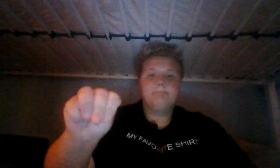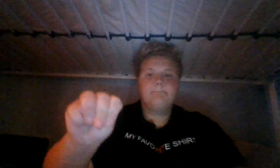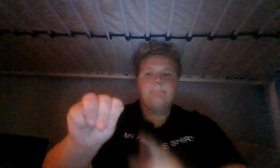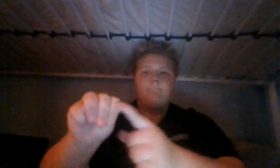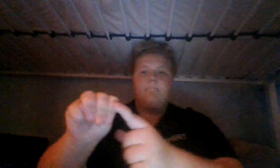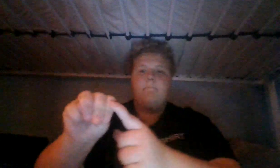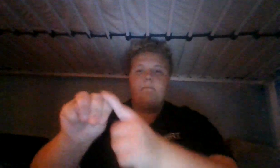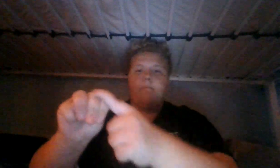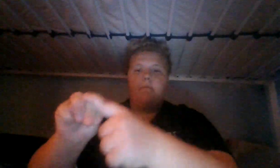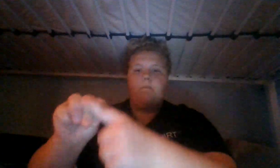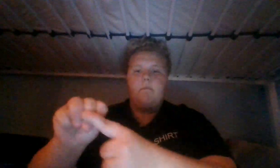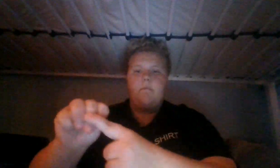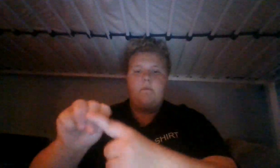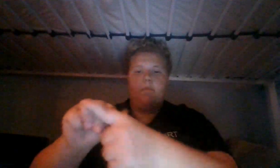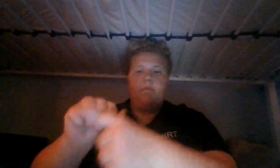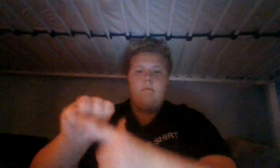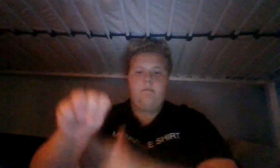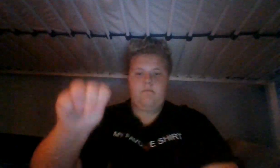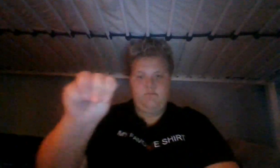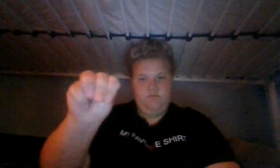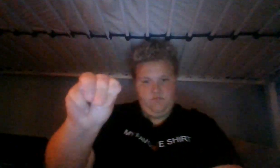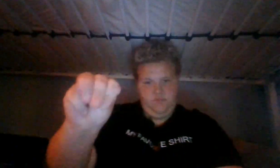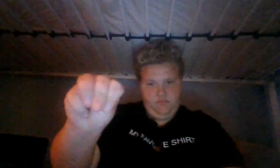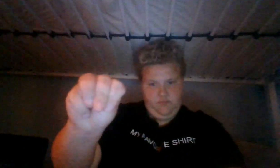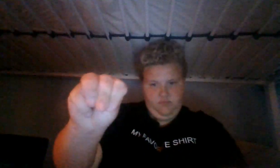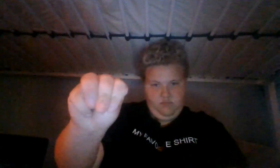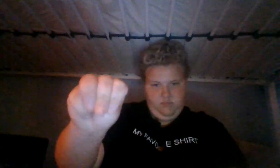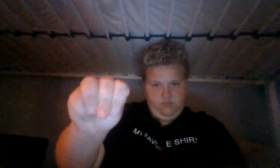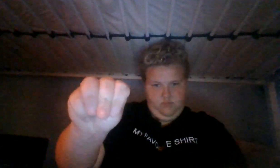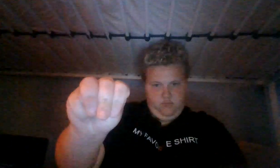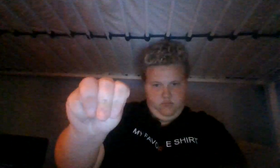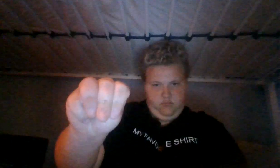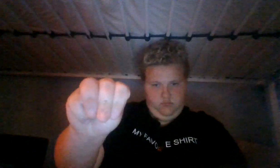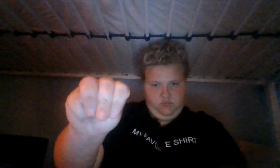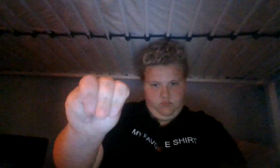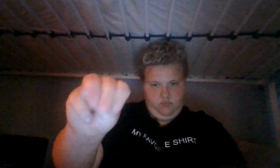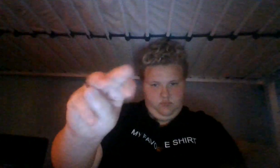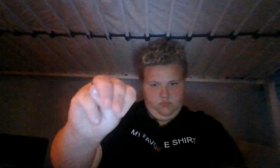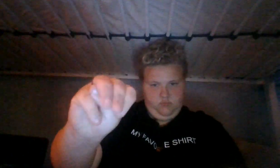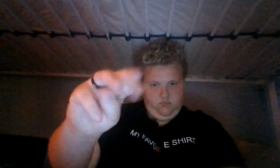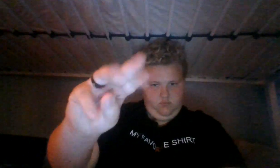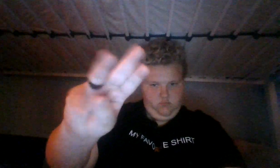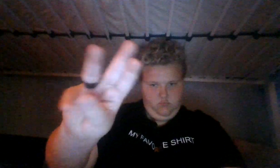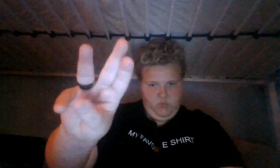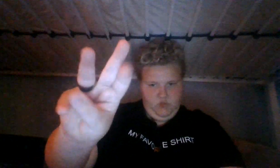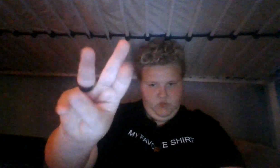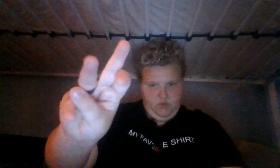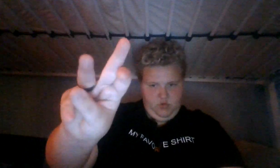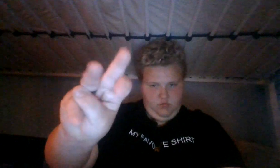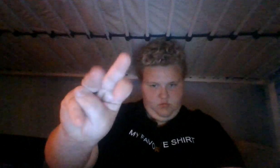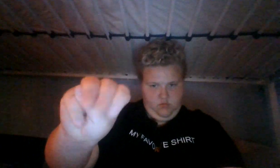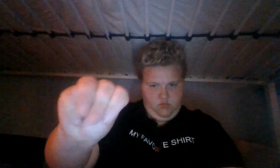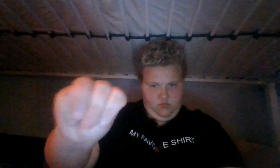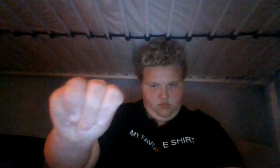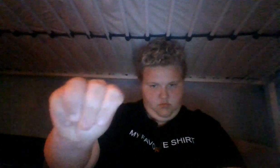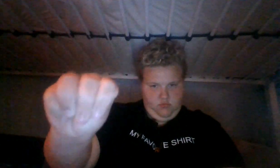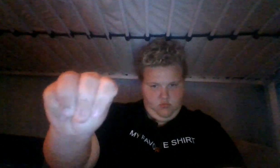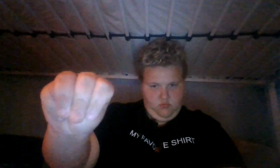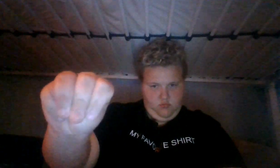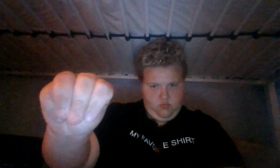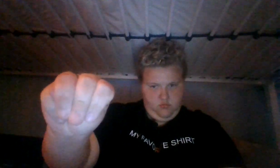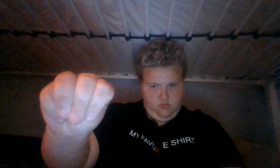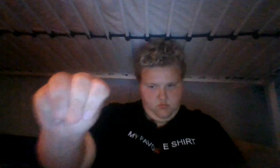M